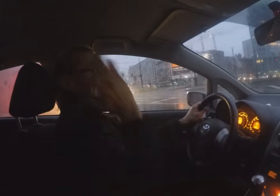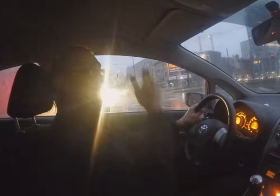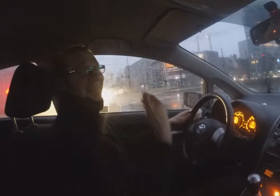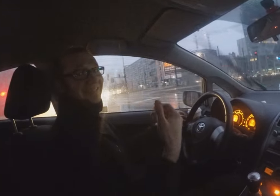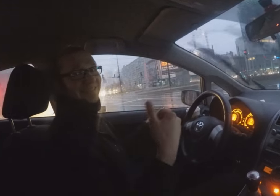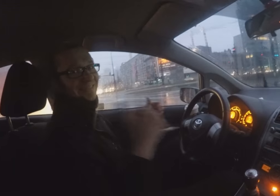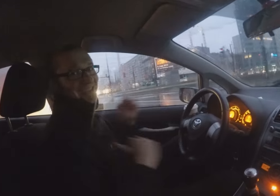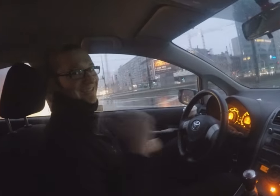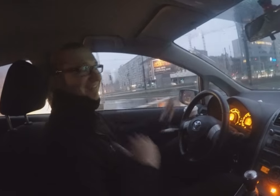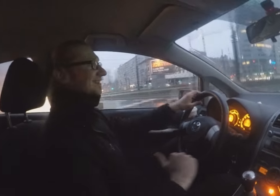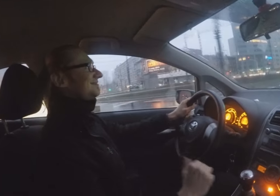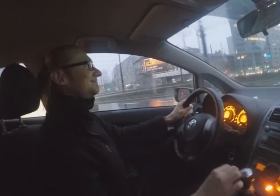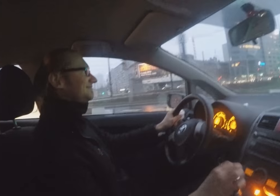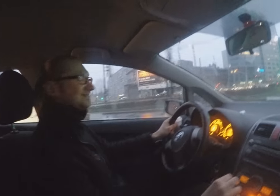Jetzt fahren wir in Theater!